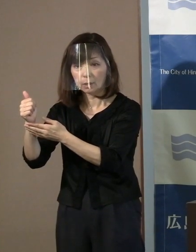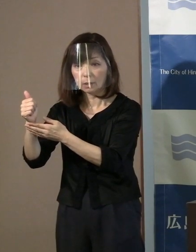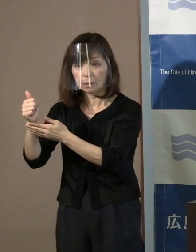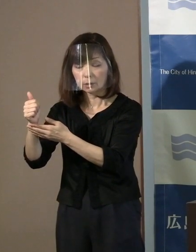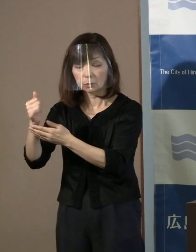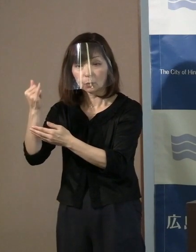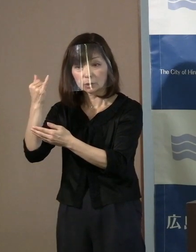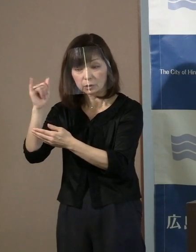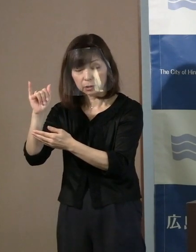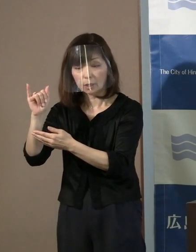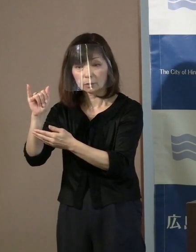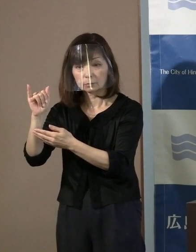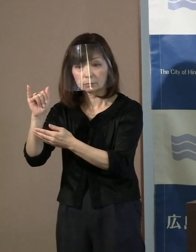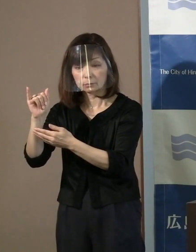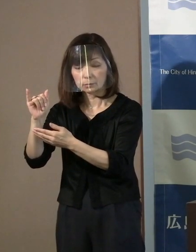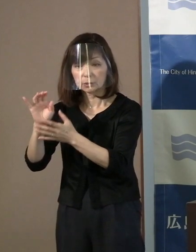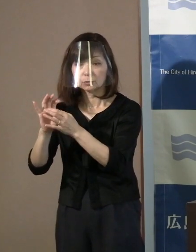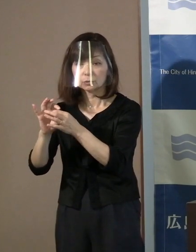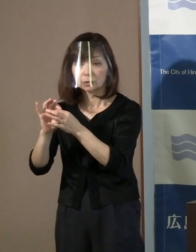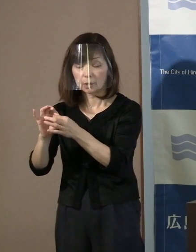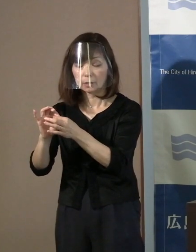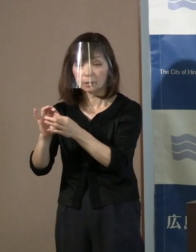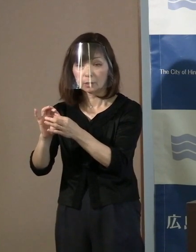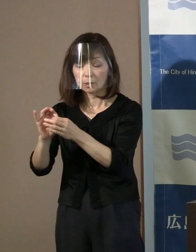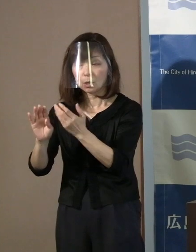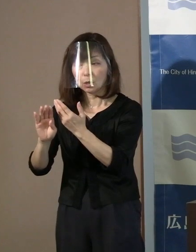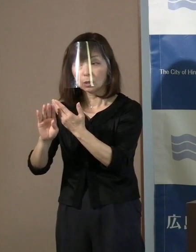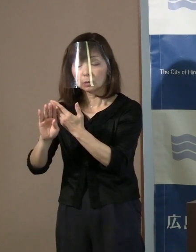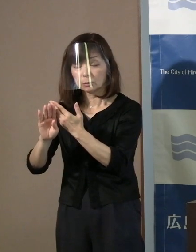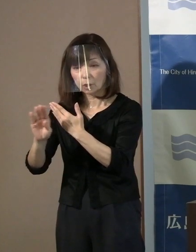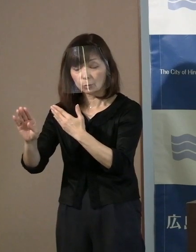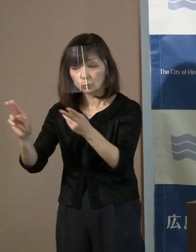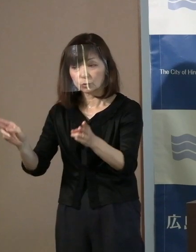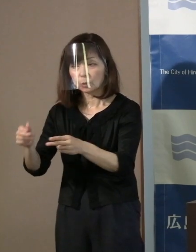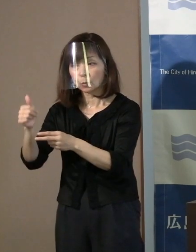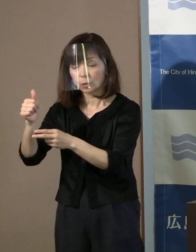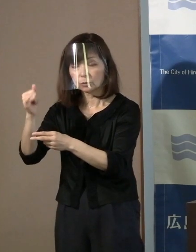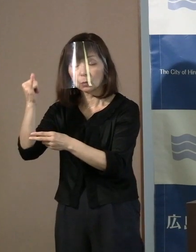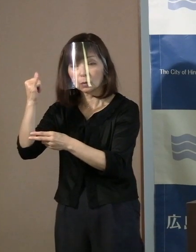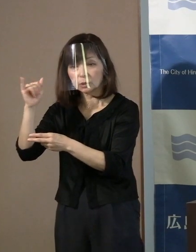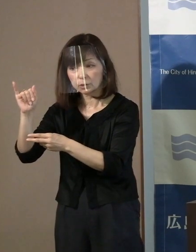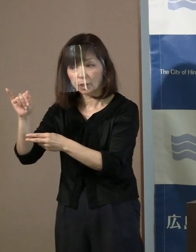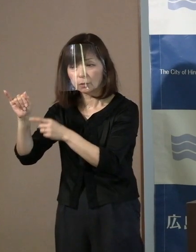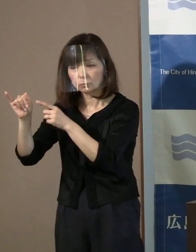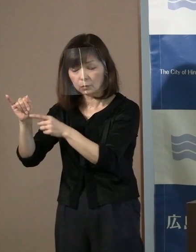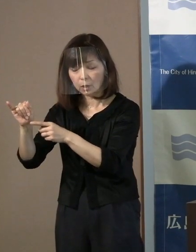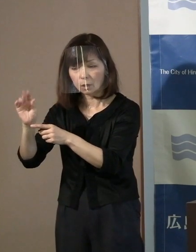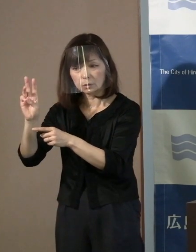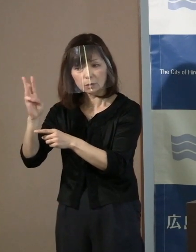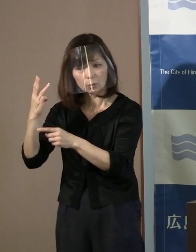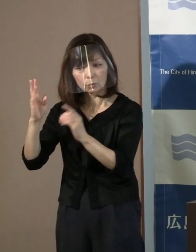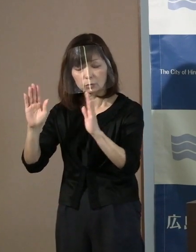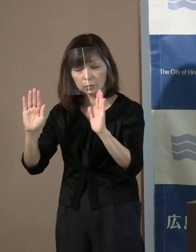外部の専門家の意見は､あまり参考にする 想定にはなっていないということですか｡